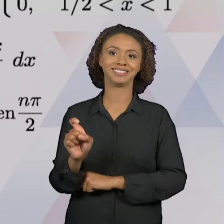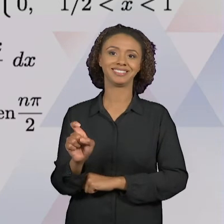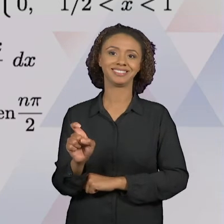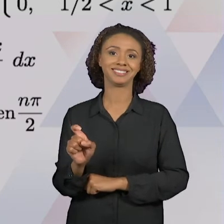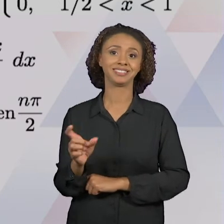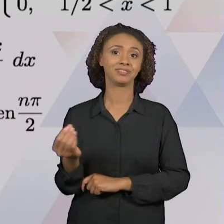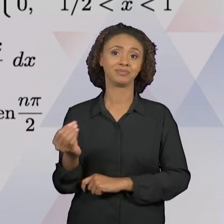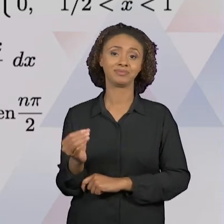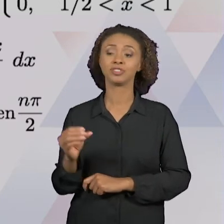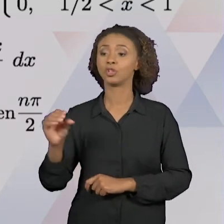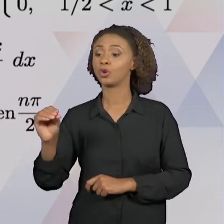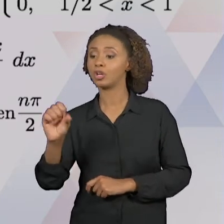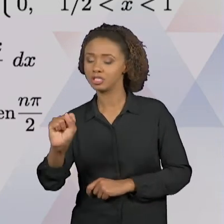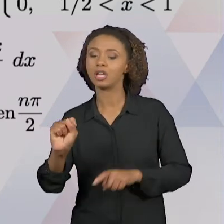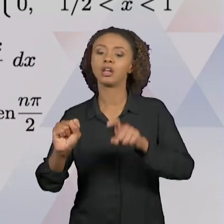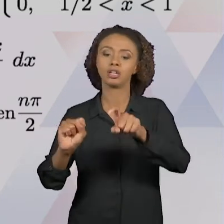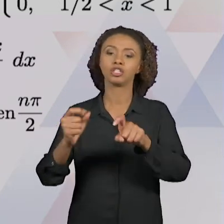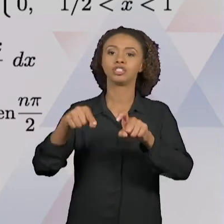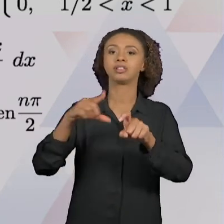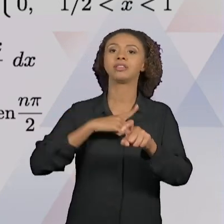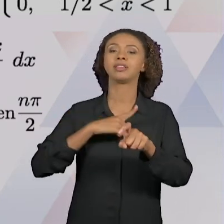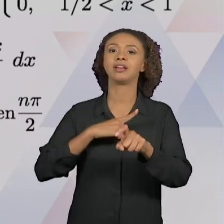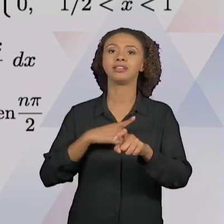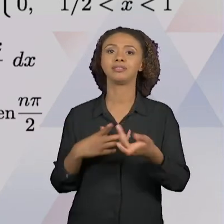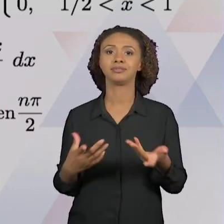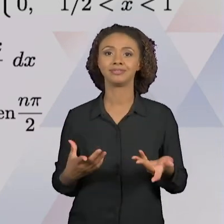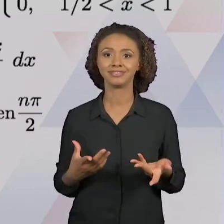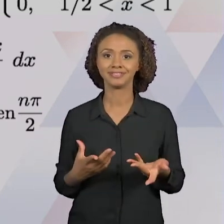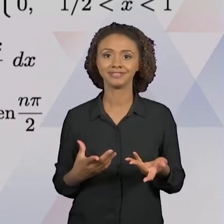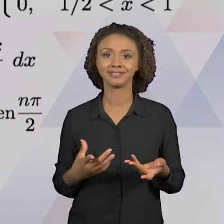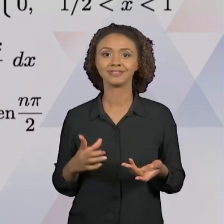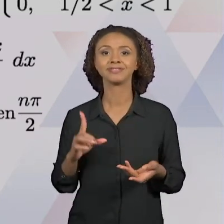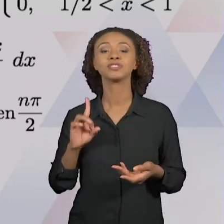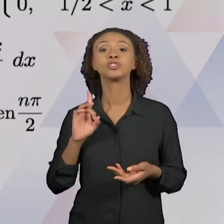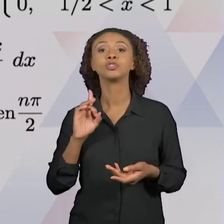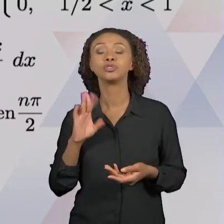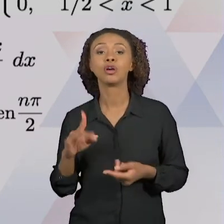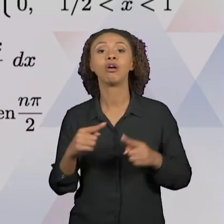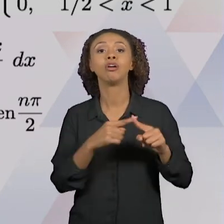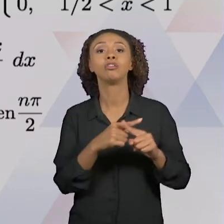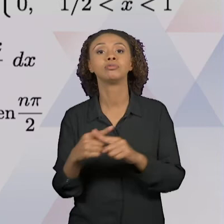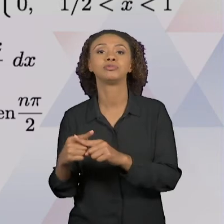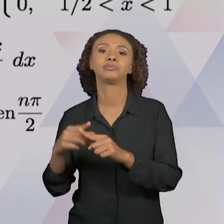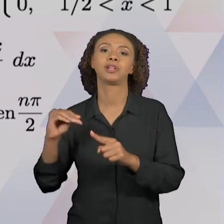COSSENO, ENTÃO O SENO ALI É UMA CONSTANTE QUE VAI ESTAR MULTIPLICANDO A SÉRIE EM COSSENOS, TÁ OK?